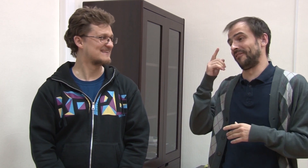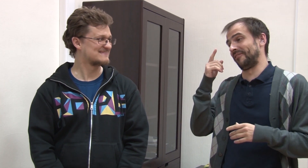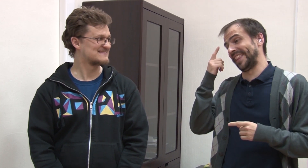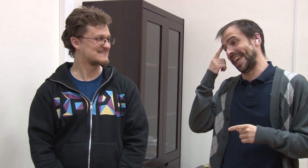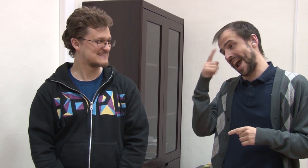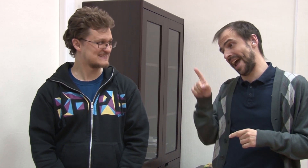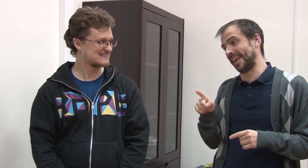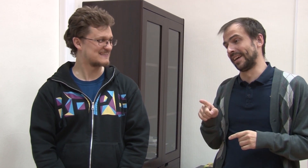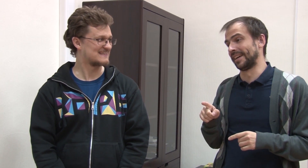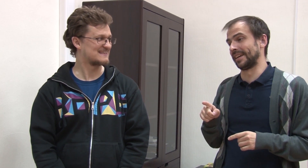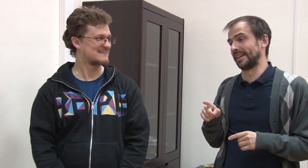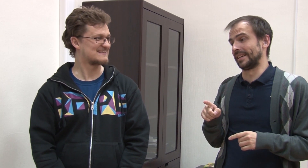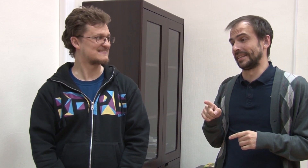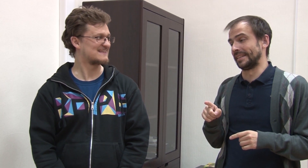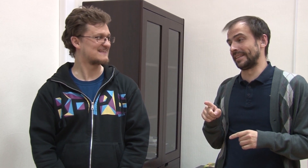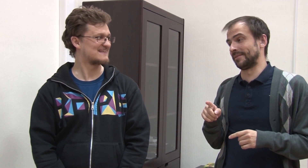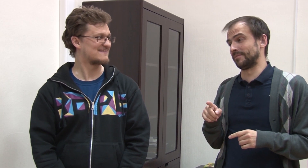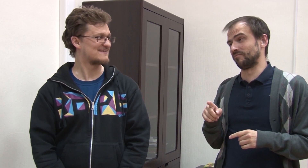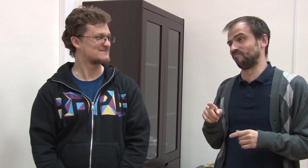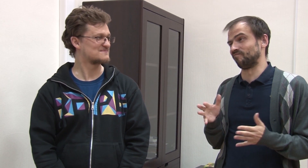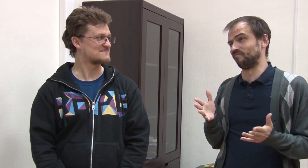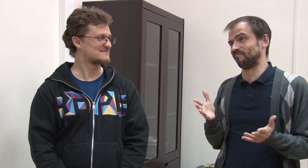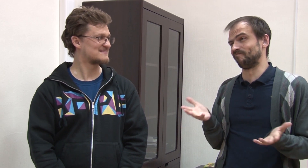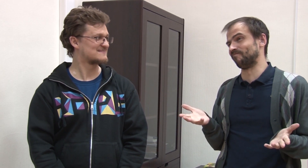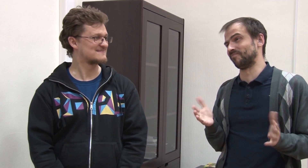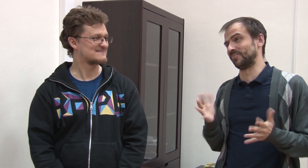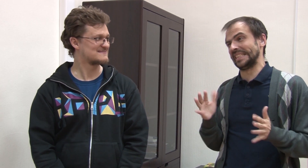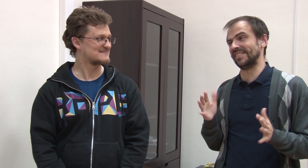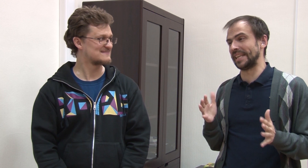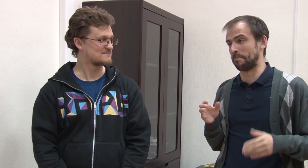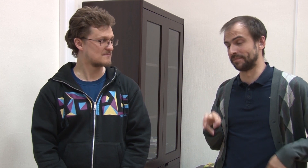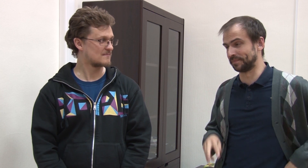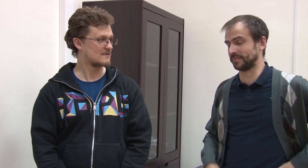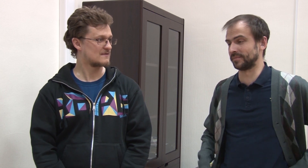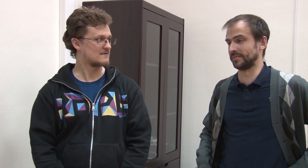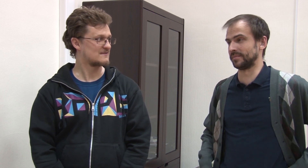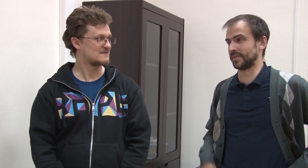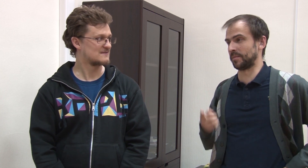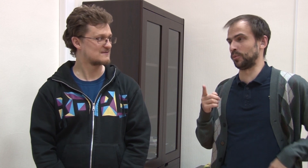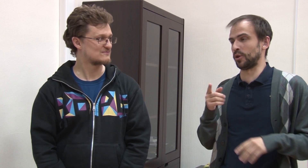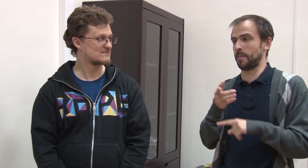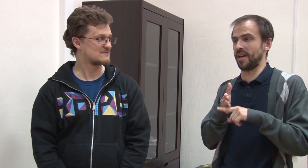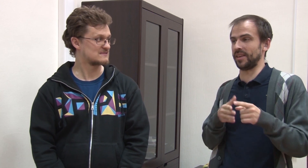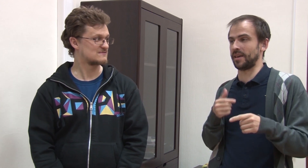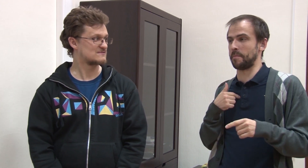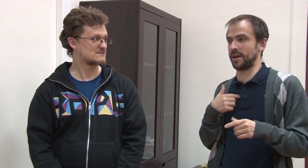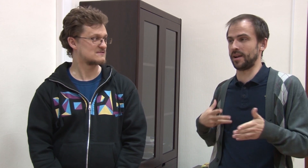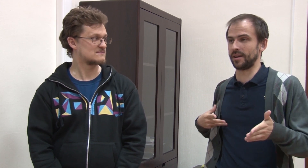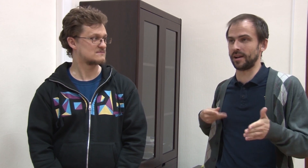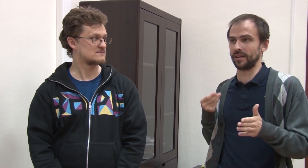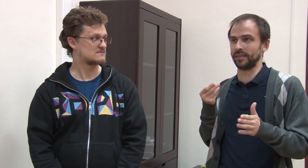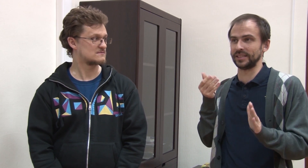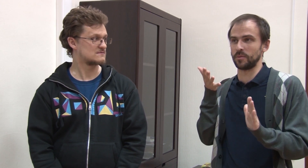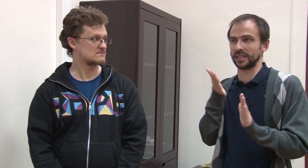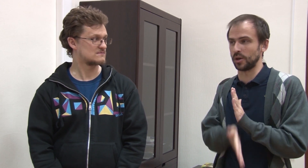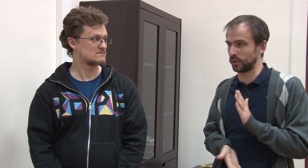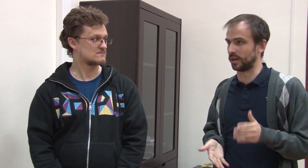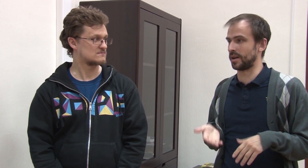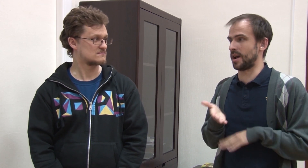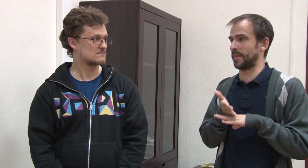Ну, в идеале – не совсем концы сходятся. Потому что мы в состоянии взять на себя половину расходов.